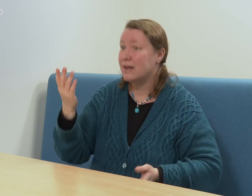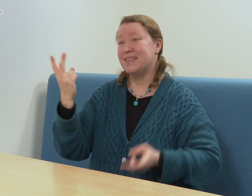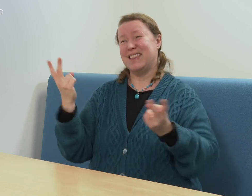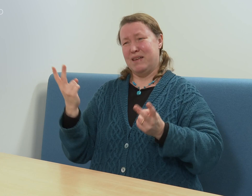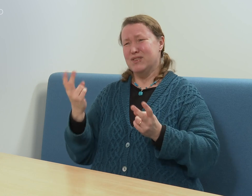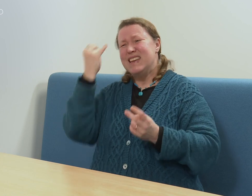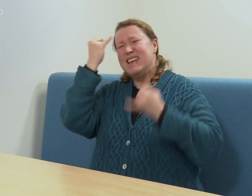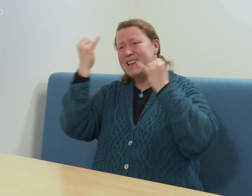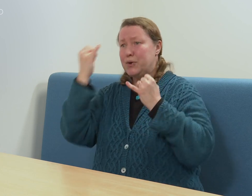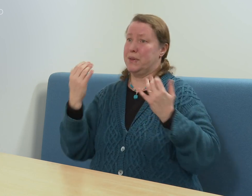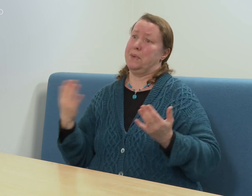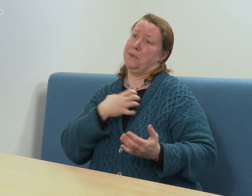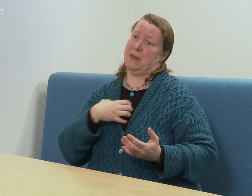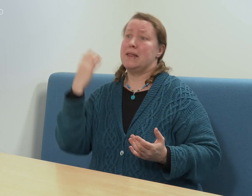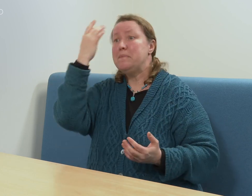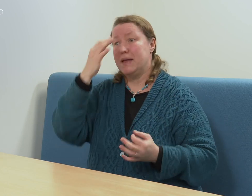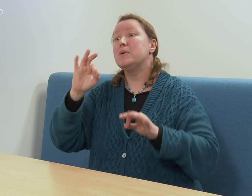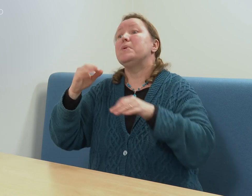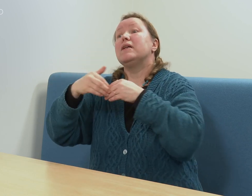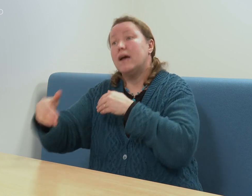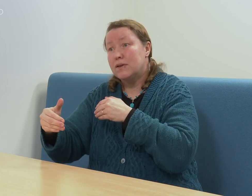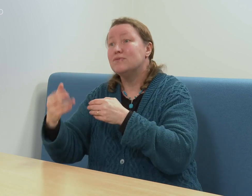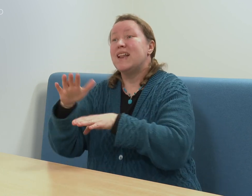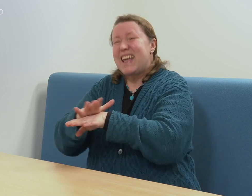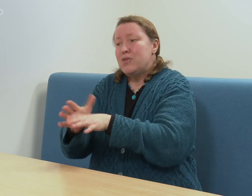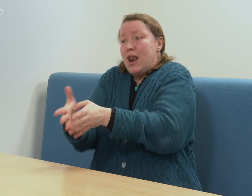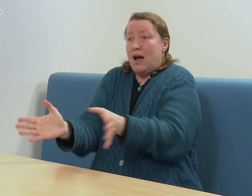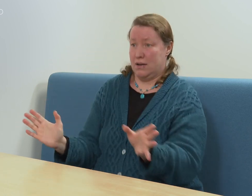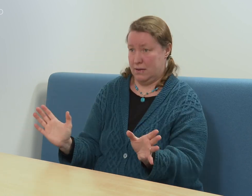Tällaisia ideoita pyrimme nyt miettimään jatkoa ajatellen.